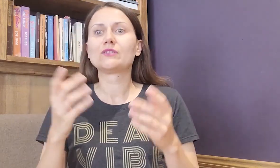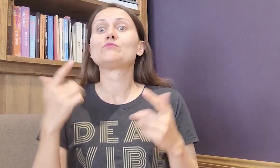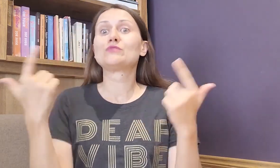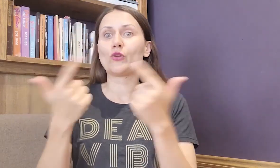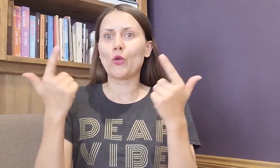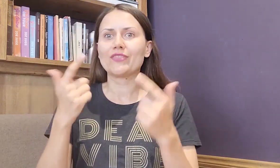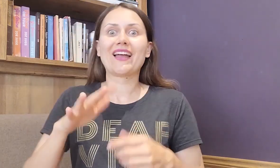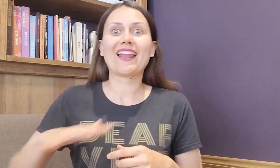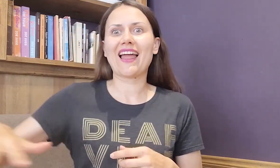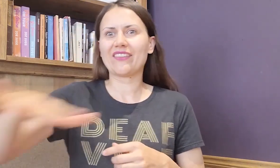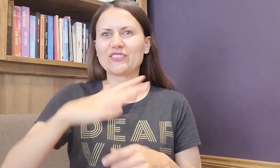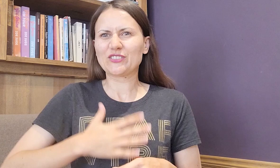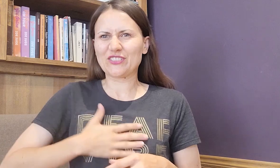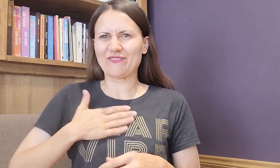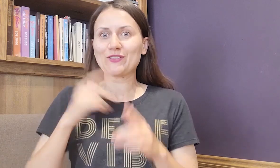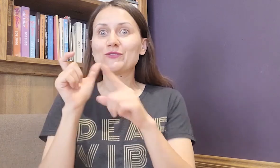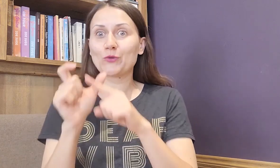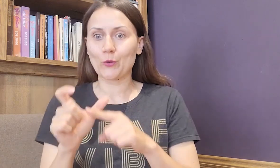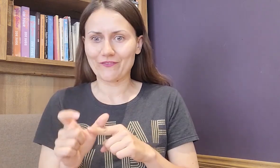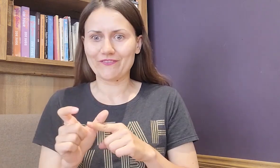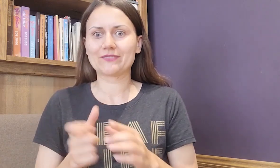„Przygody w krainie dziwnych słów"